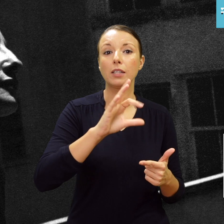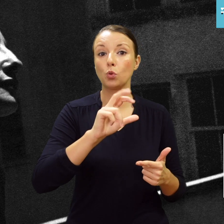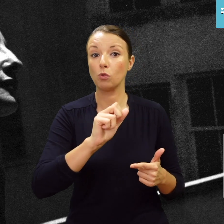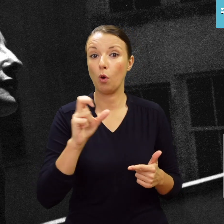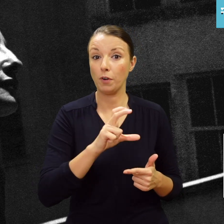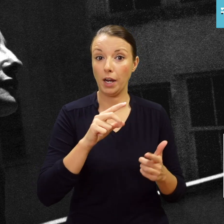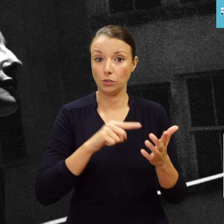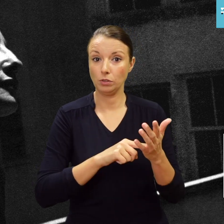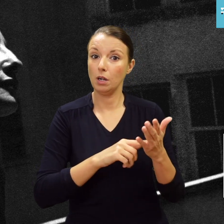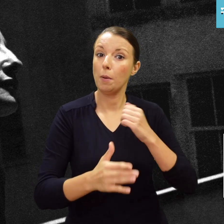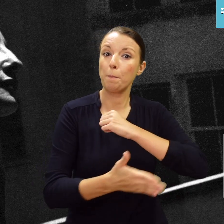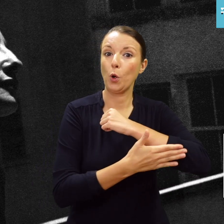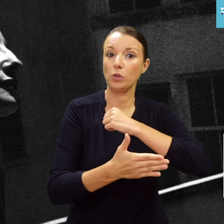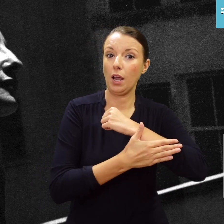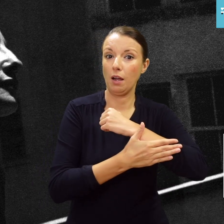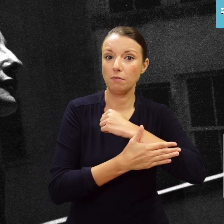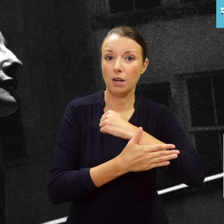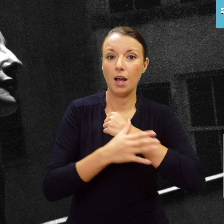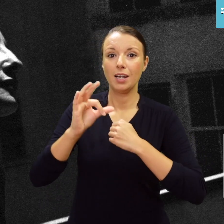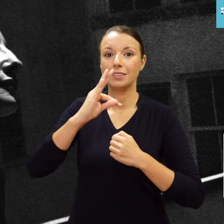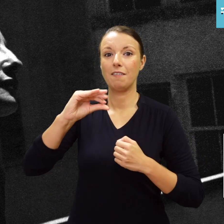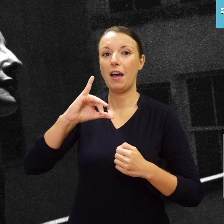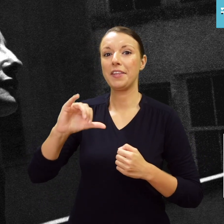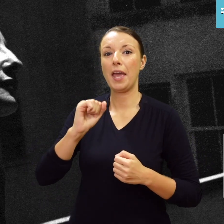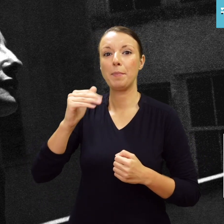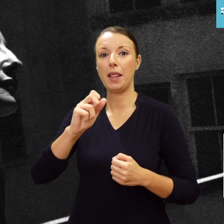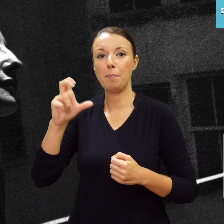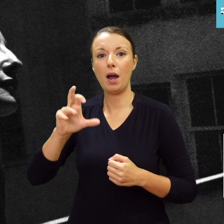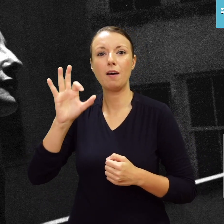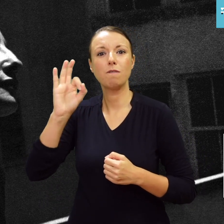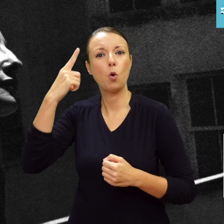powstał na podstawie wspomnień Stefanii Milenbach.